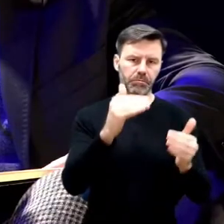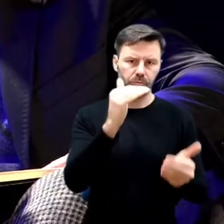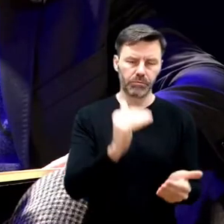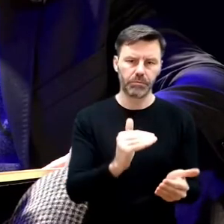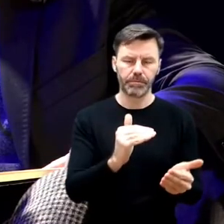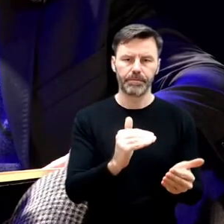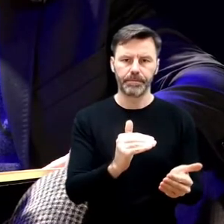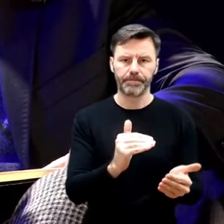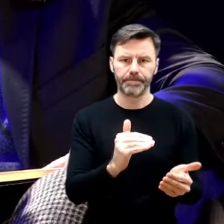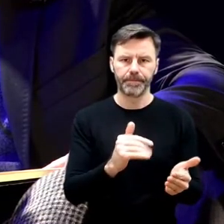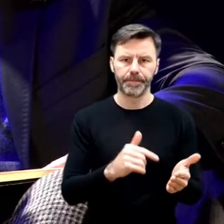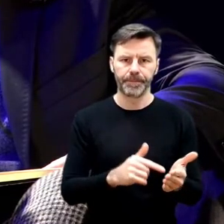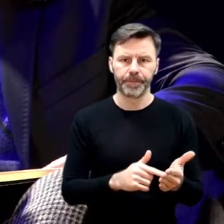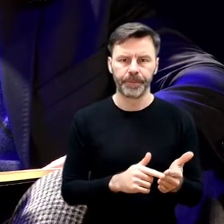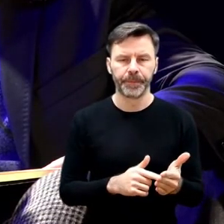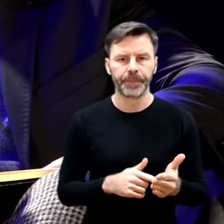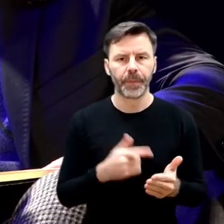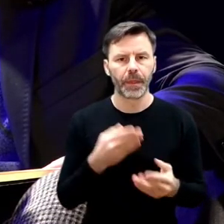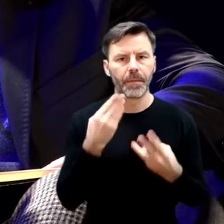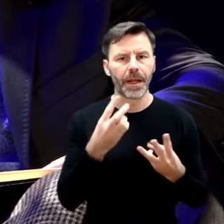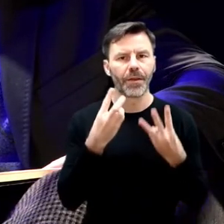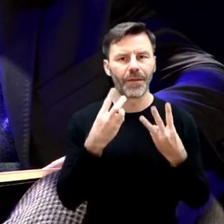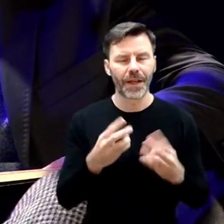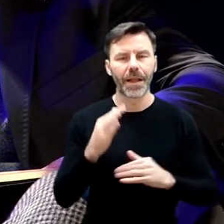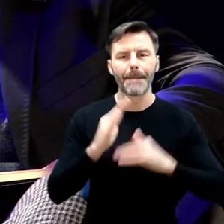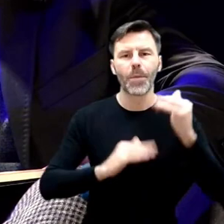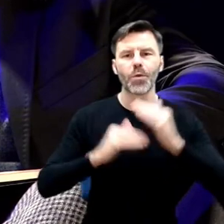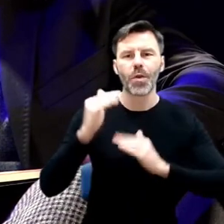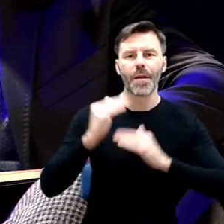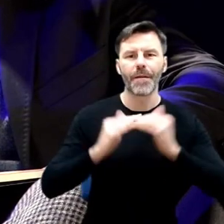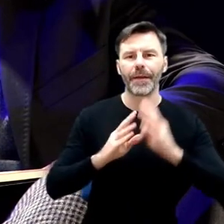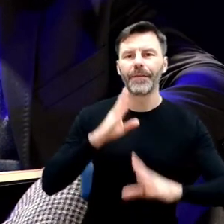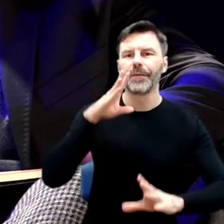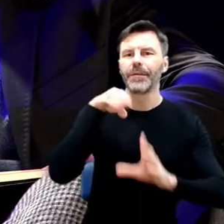w tym segmencie budownictwa, jakim jest budownictwo społeczne.